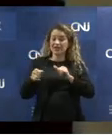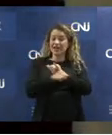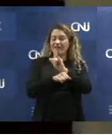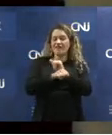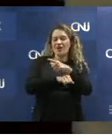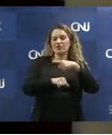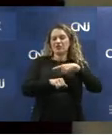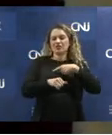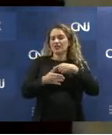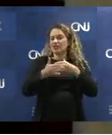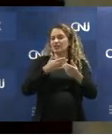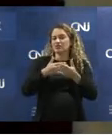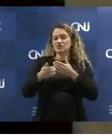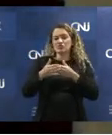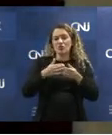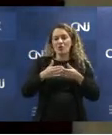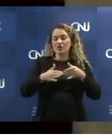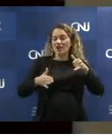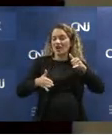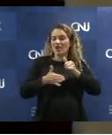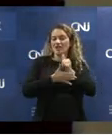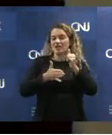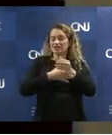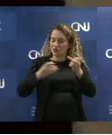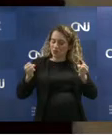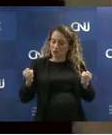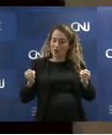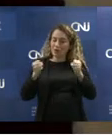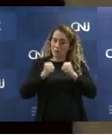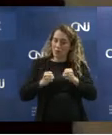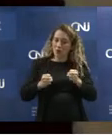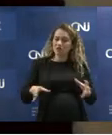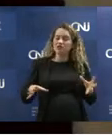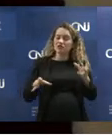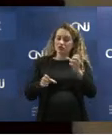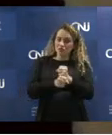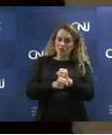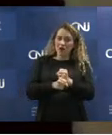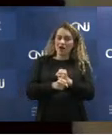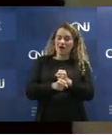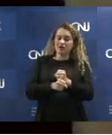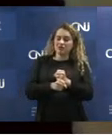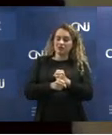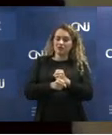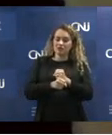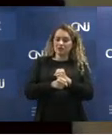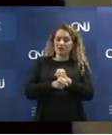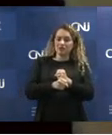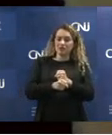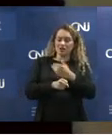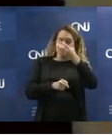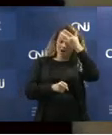de qualquer infração que possa ser atribuída ao pelo excelentíssimo magistrado.